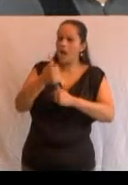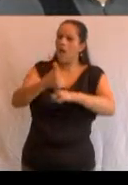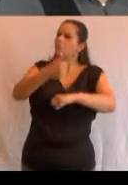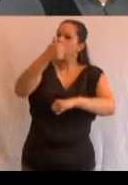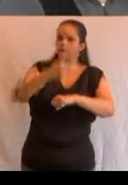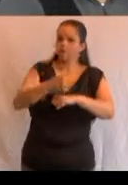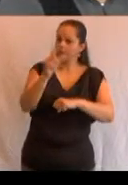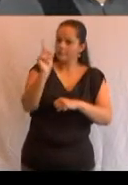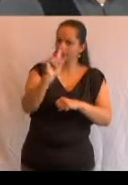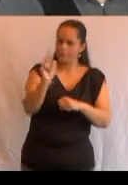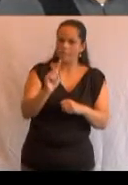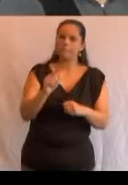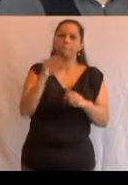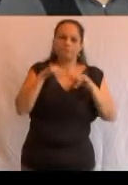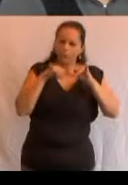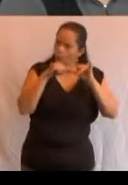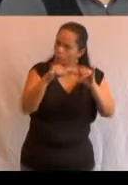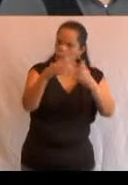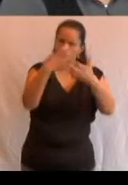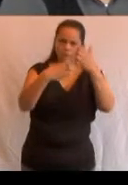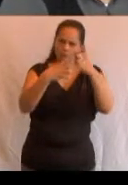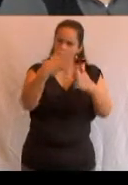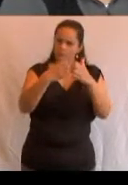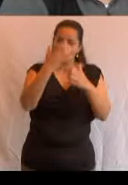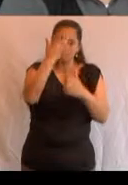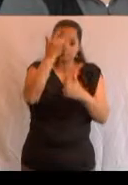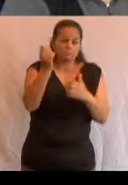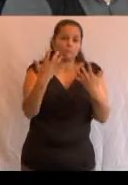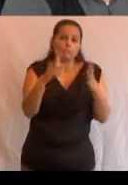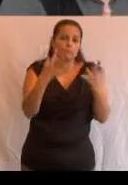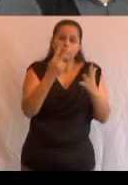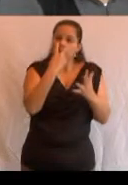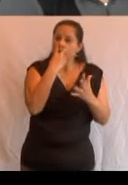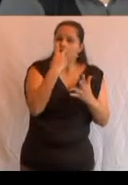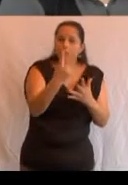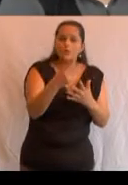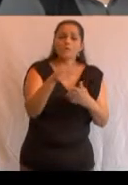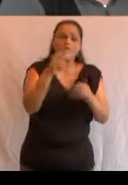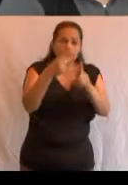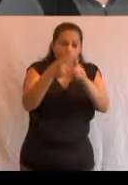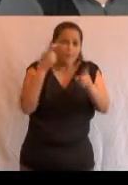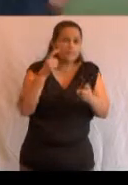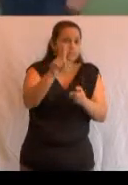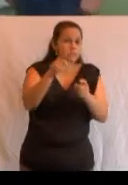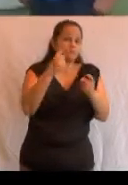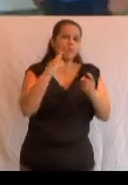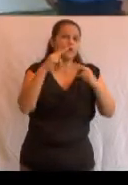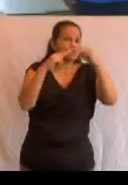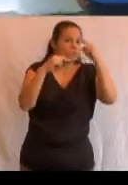vamos a seguir teniendo problemas porque no va haber una mirada desde ustedes para la construcción de la política pública